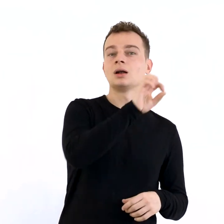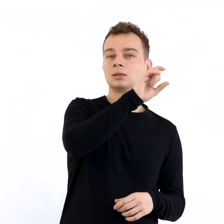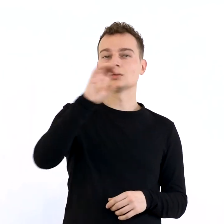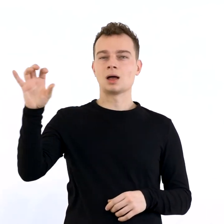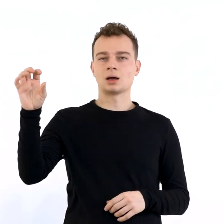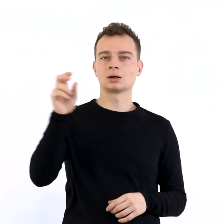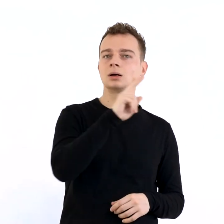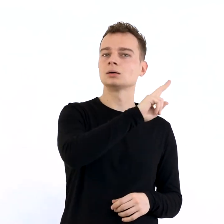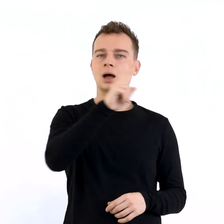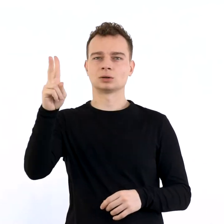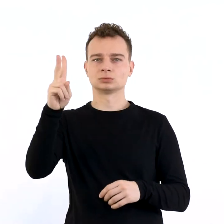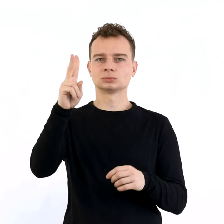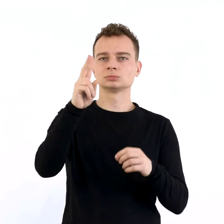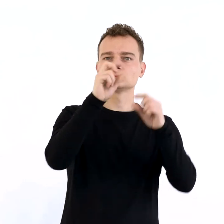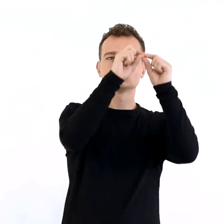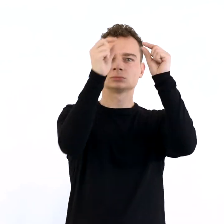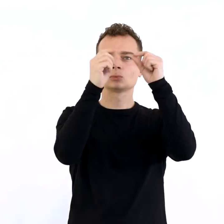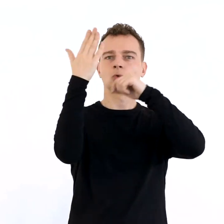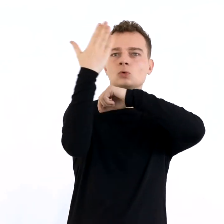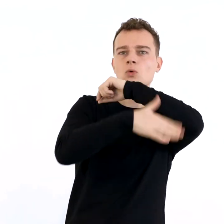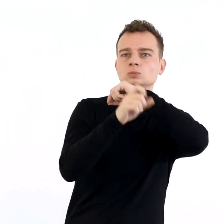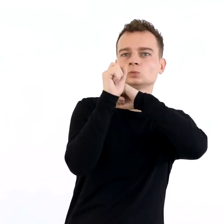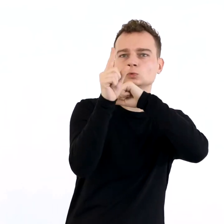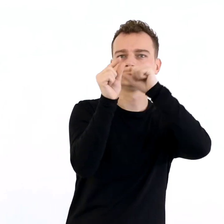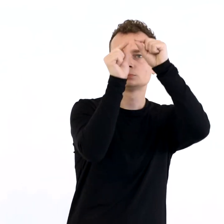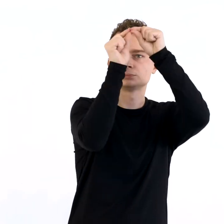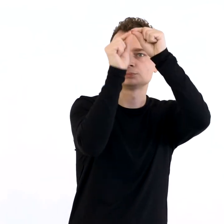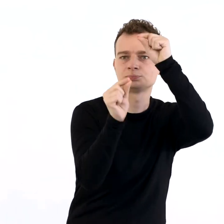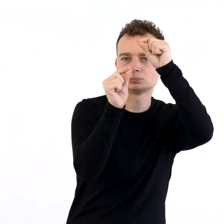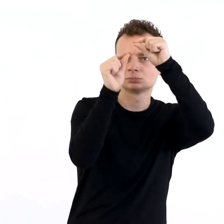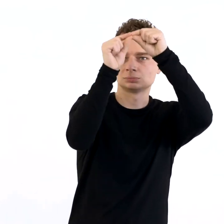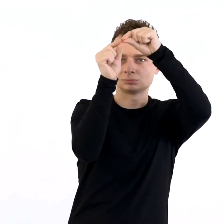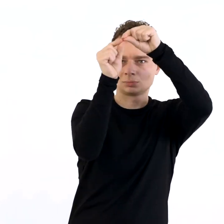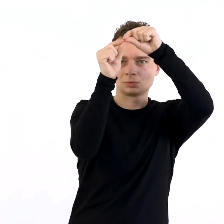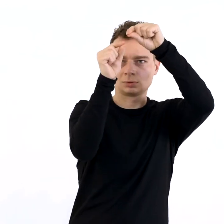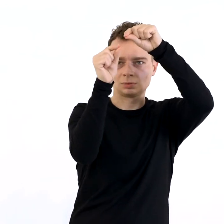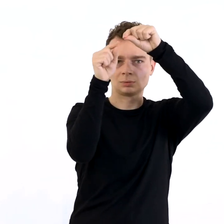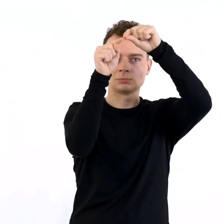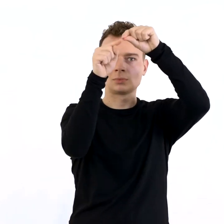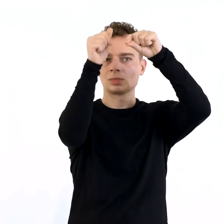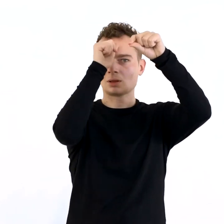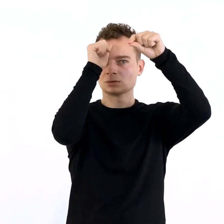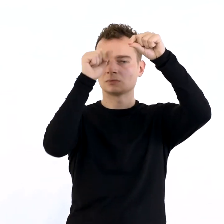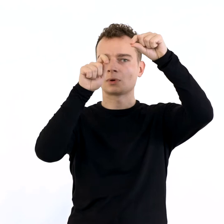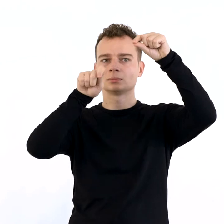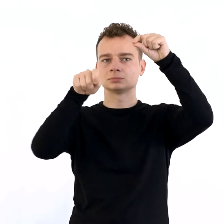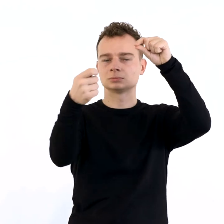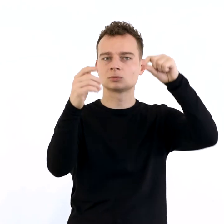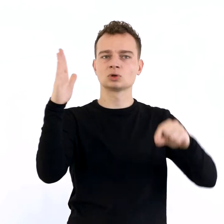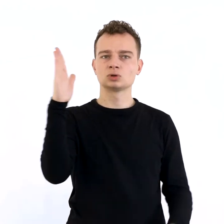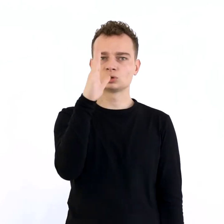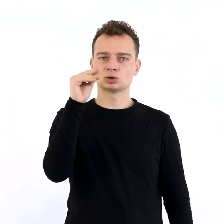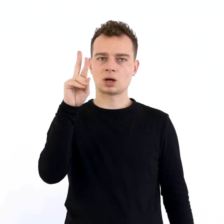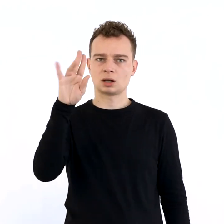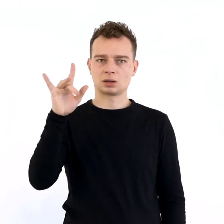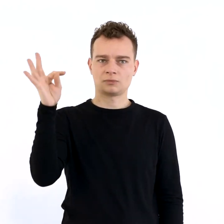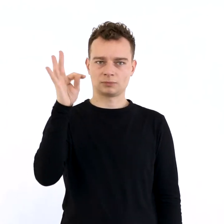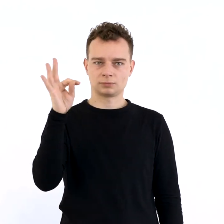Trzonki liter są zakończone poprzecznymi kreskami, tzw. szeryfami.